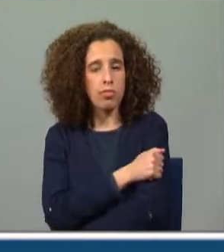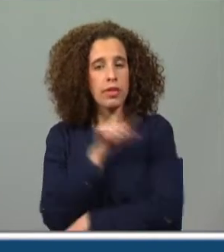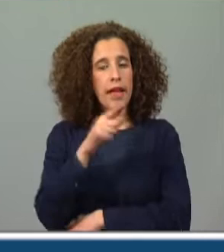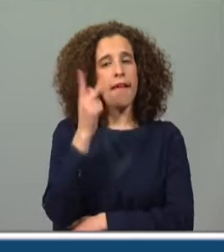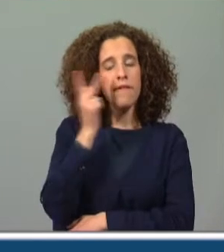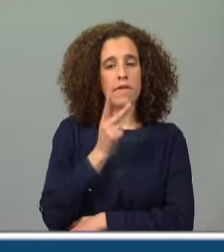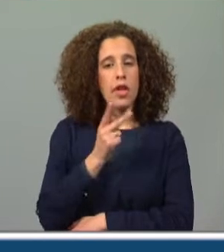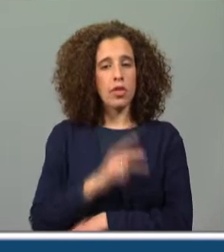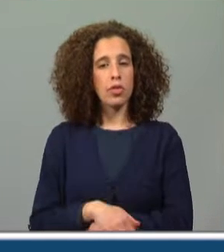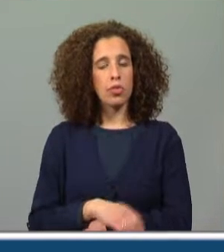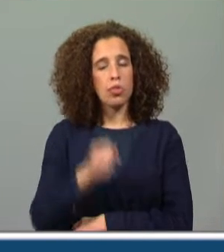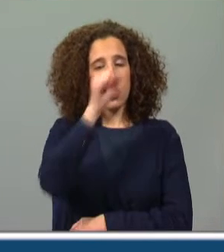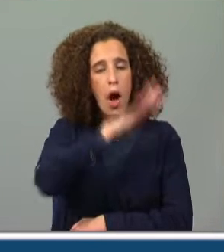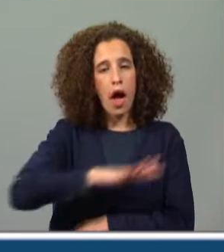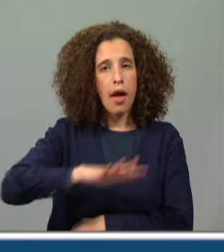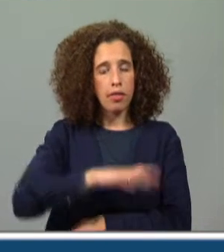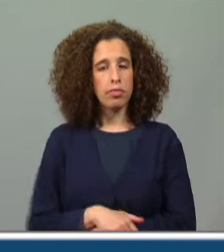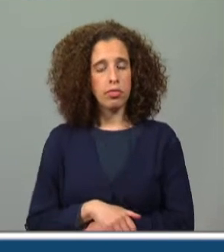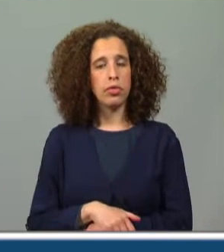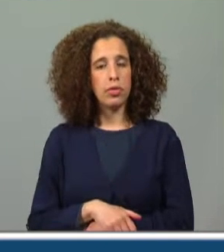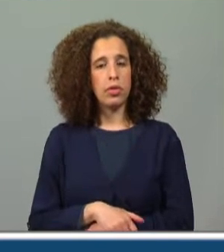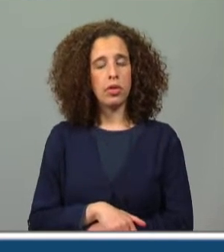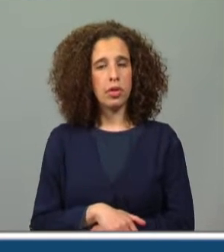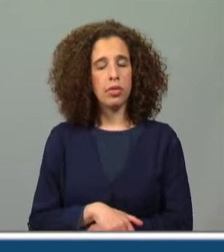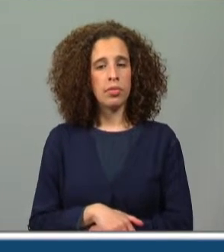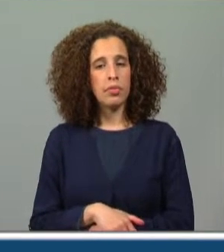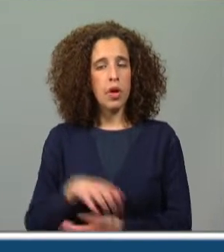morava não celebrava e um celebrado é um apartamento num prédio de apartamentos a 生活沒有慶祝，慶祝是一個公寓樓裡的公寓